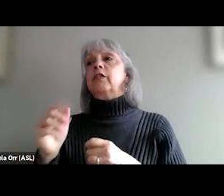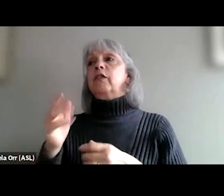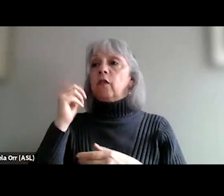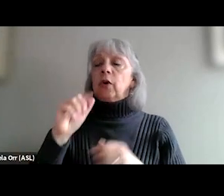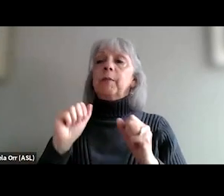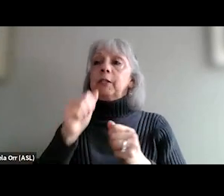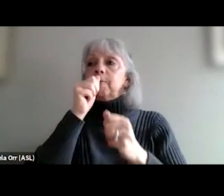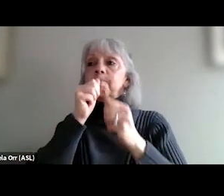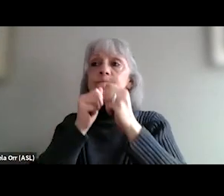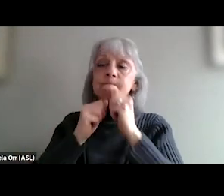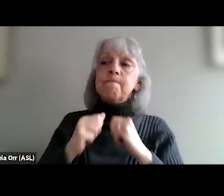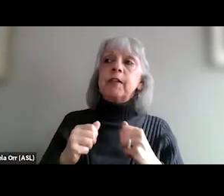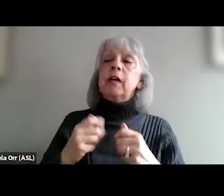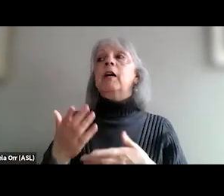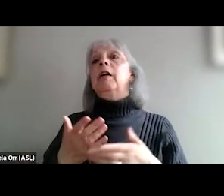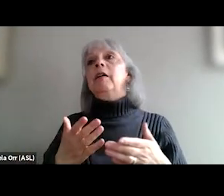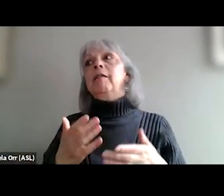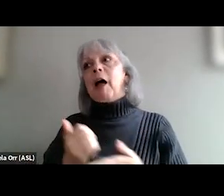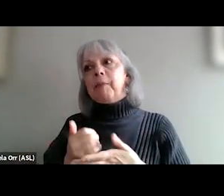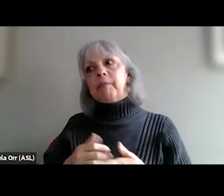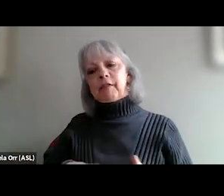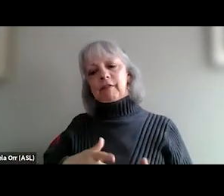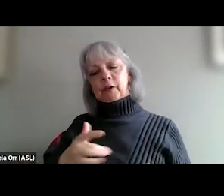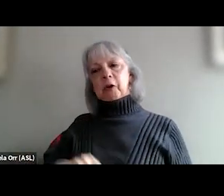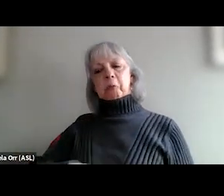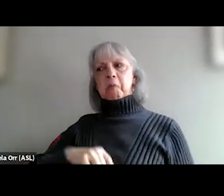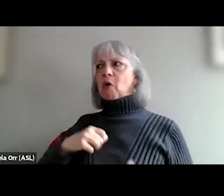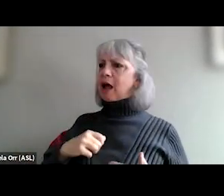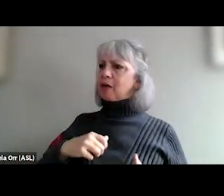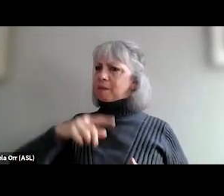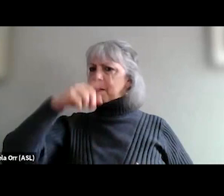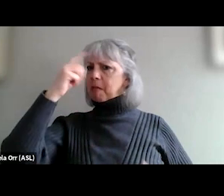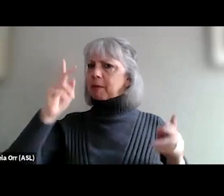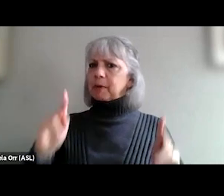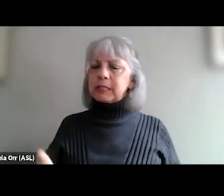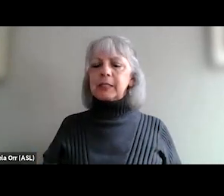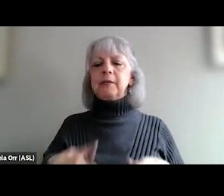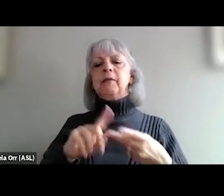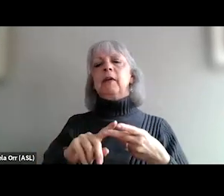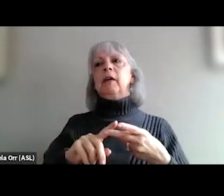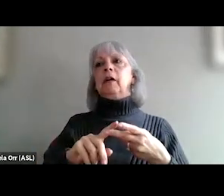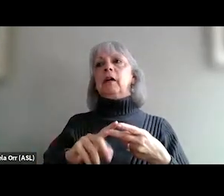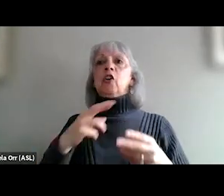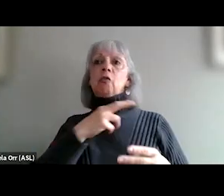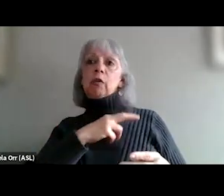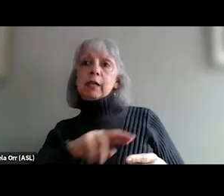como sentir orgullo en su identidad como persona de color. Apóyense en prácticas religiosas y espirituales.